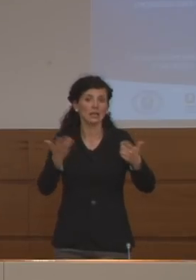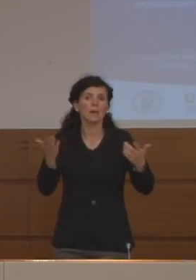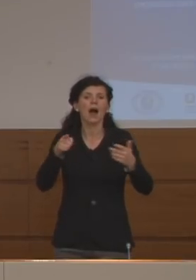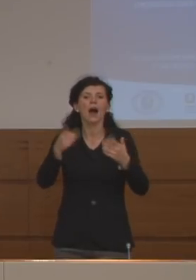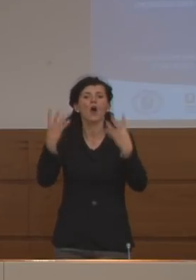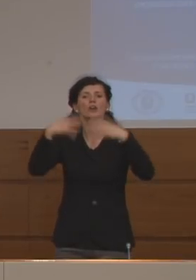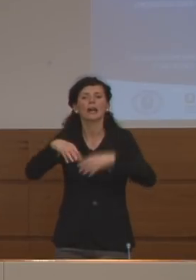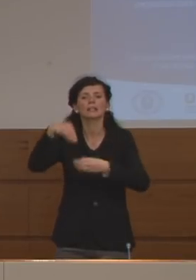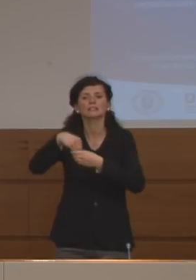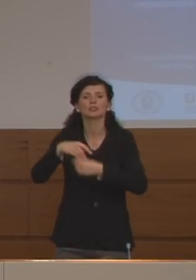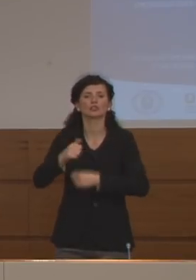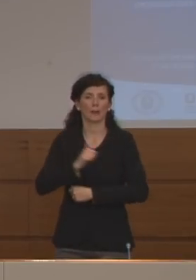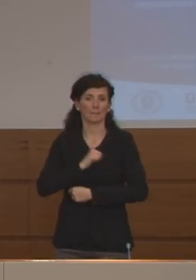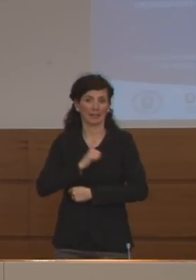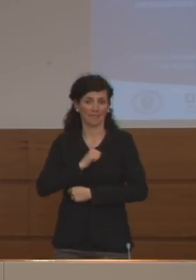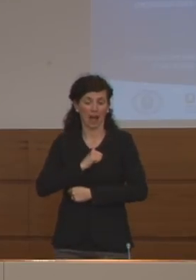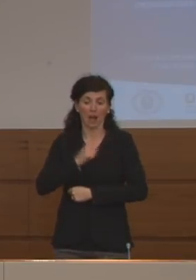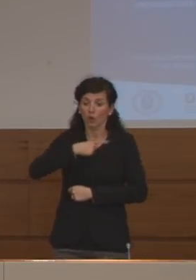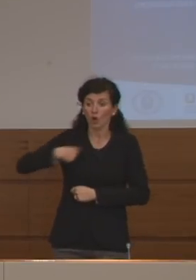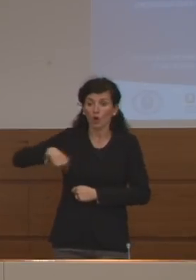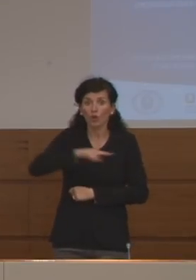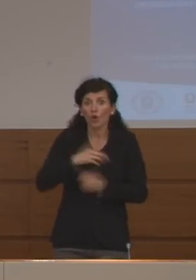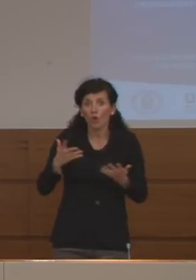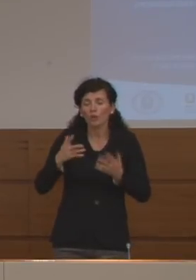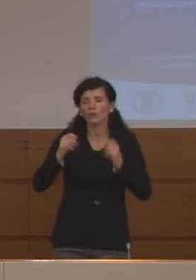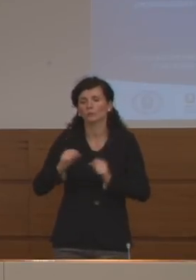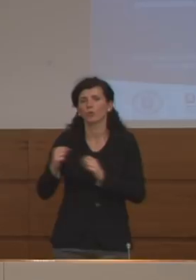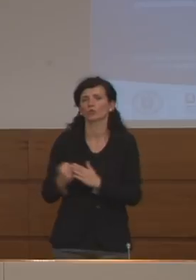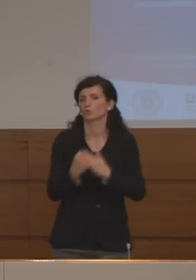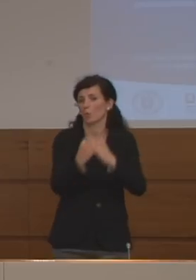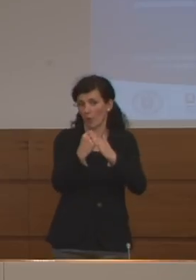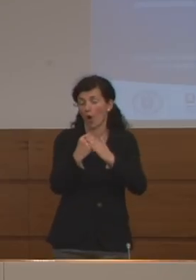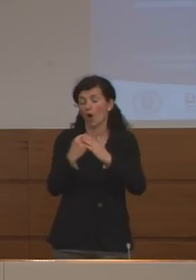sulla quale noi possiamo dare tutto il supporto che ci viene richiesto.